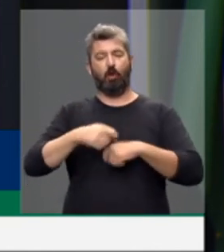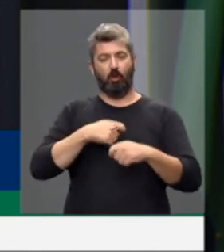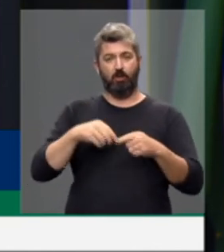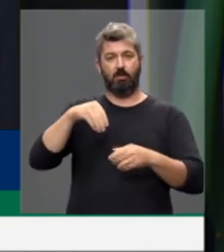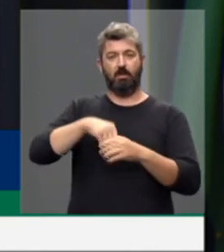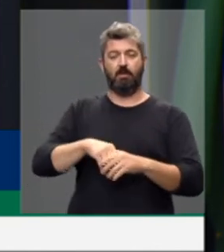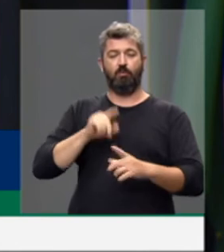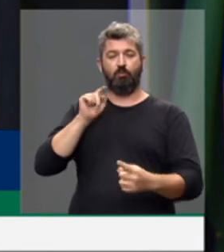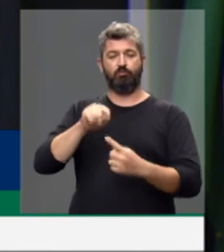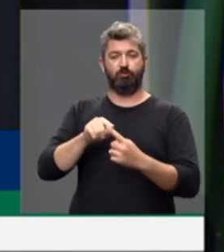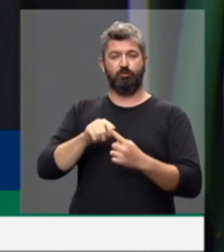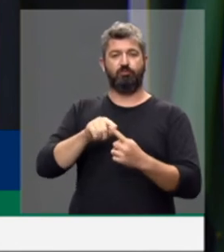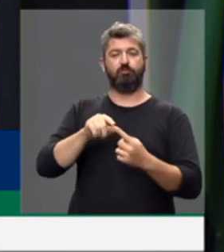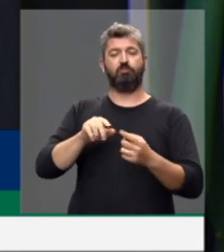PRIVATIZAÇÃO ESTA MEDIDA, A